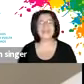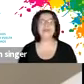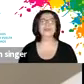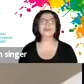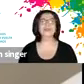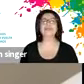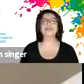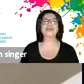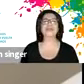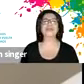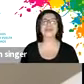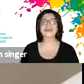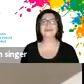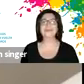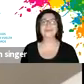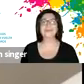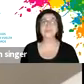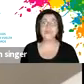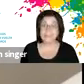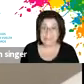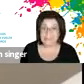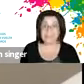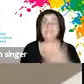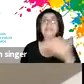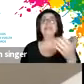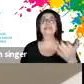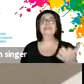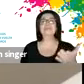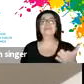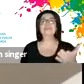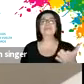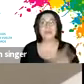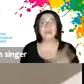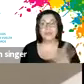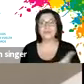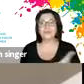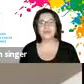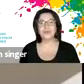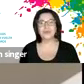el proyecto bien muchas gracias bienvenidos su próximo número